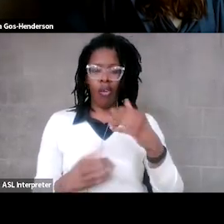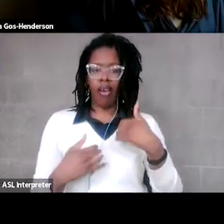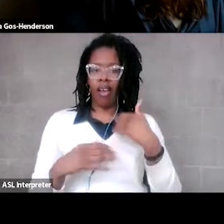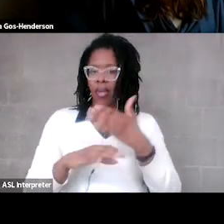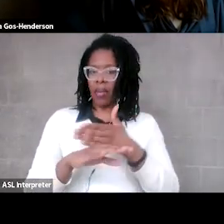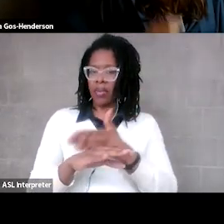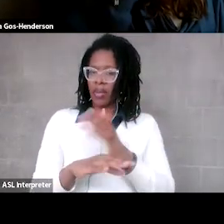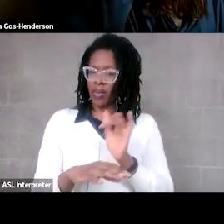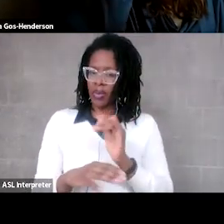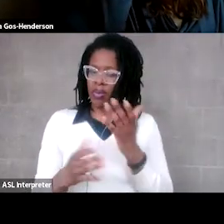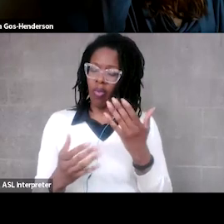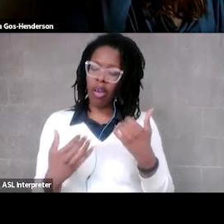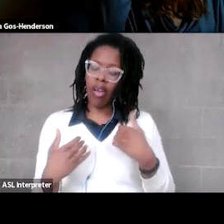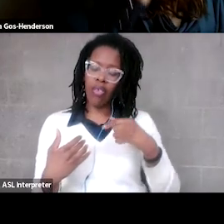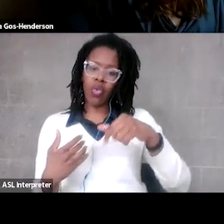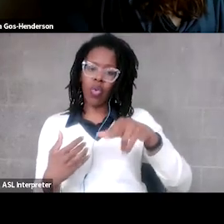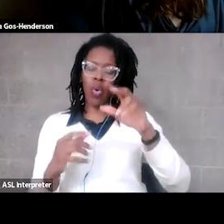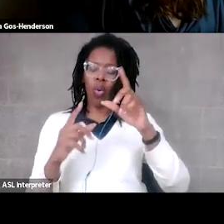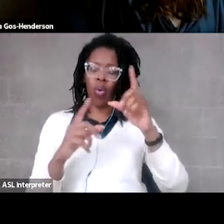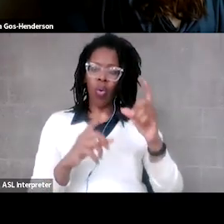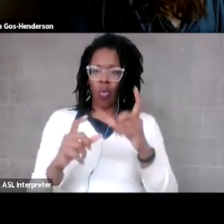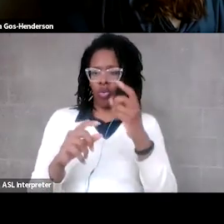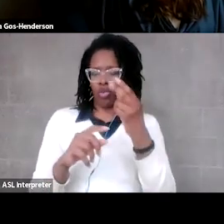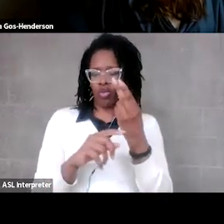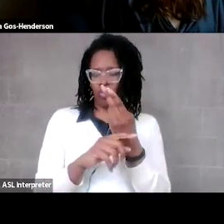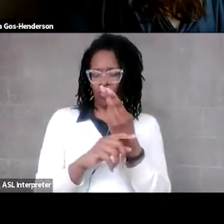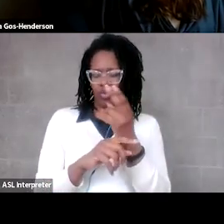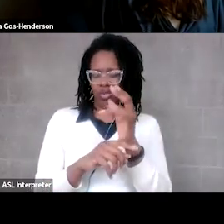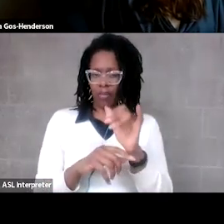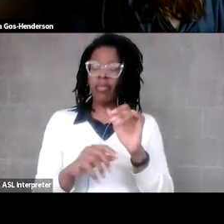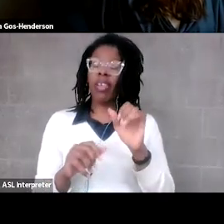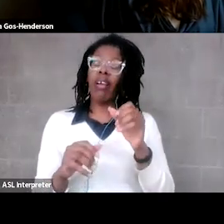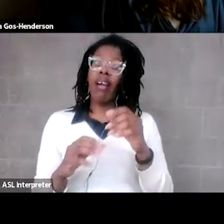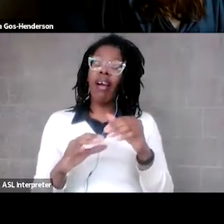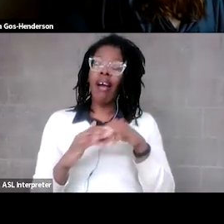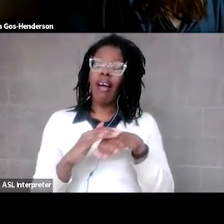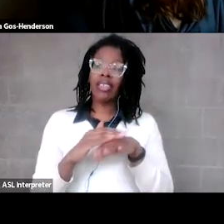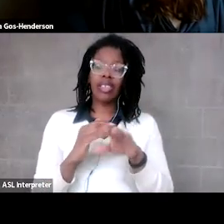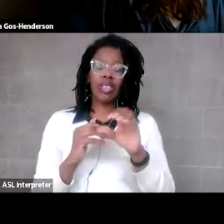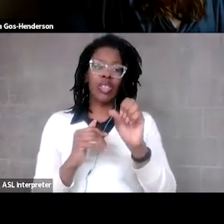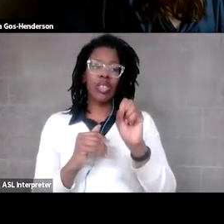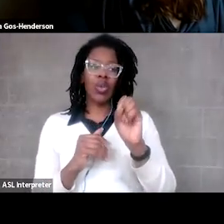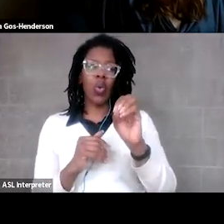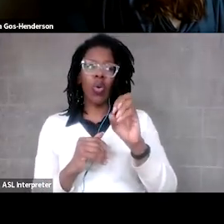Tenemos un código QR para que lo hagan. Tendrán acceso a nuestro SOAR eNews, pasados eNews,